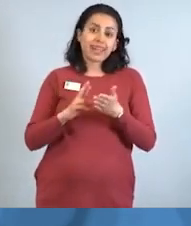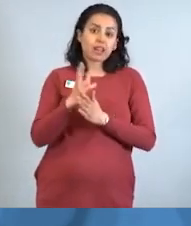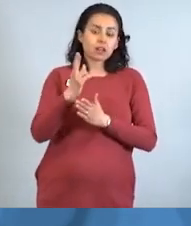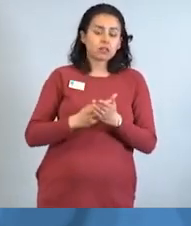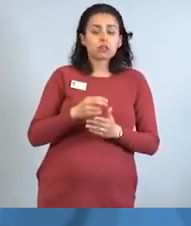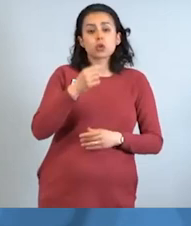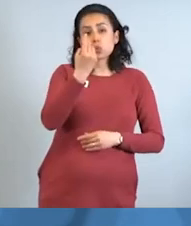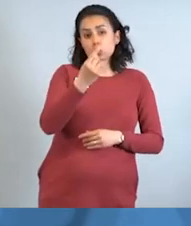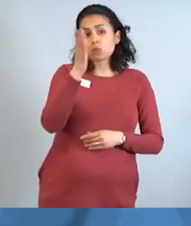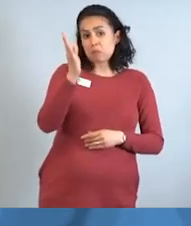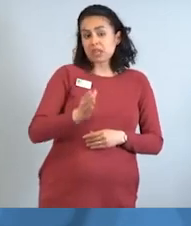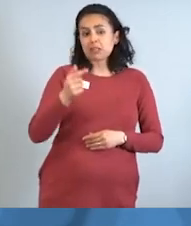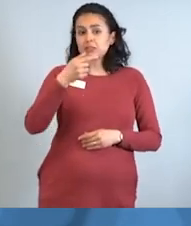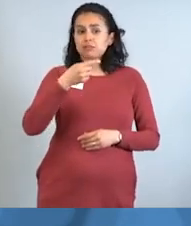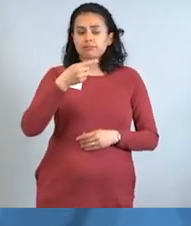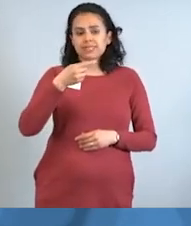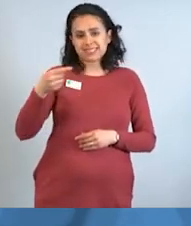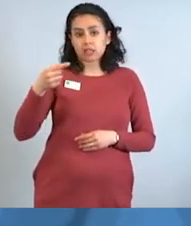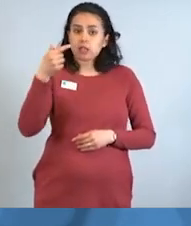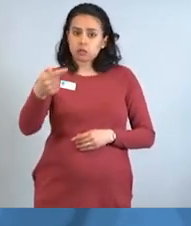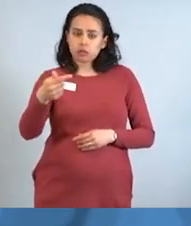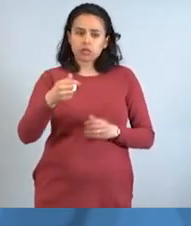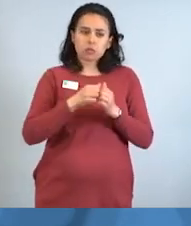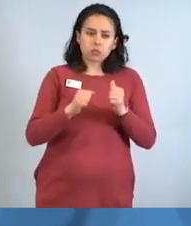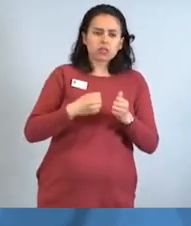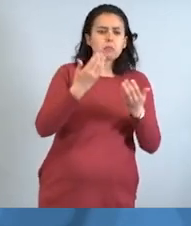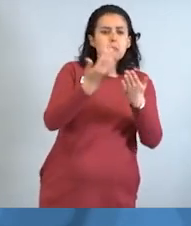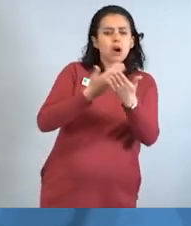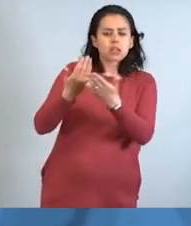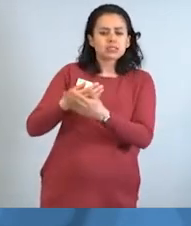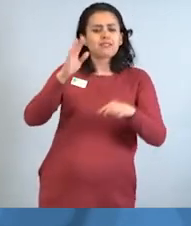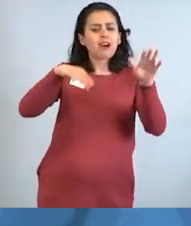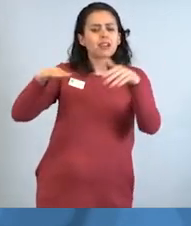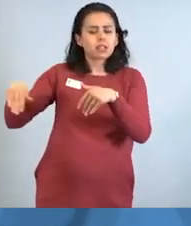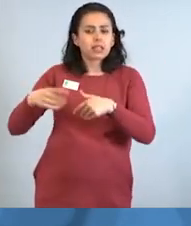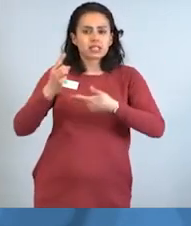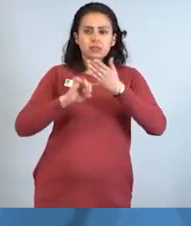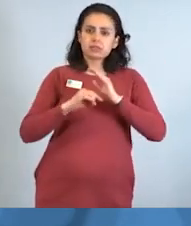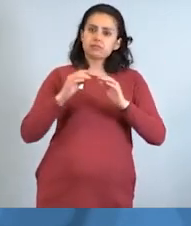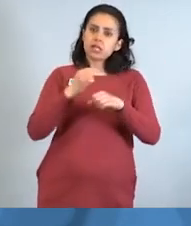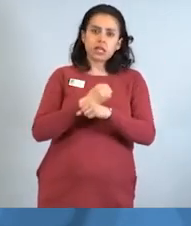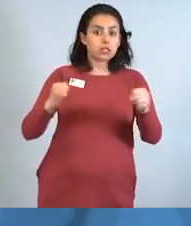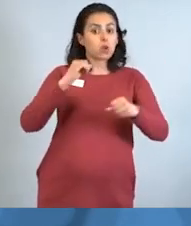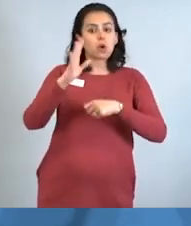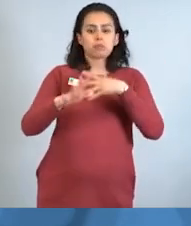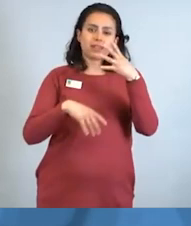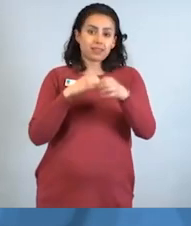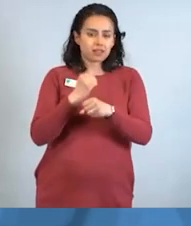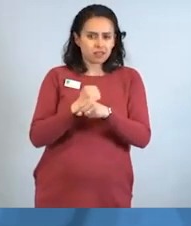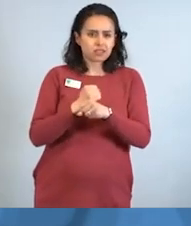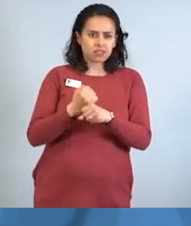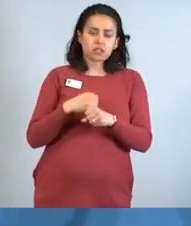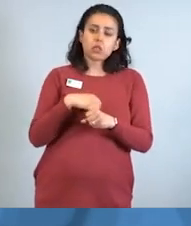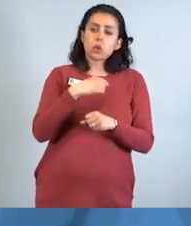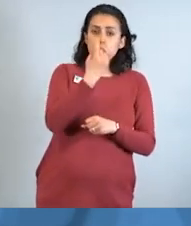Tosin tässä on maakohtaista vaihtelua niin, että Iso-Britanniassa puhutaan, että se on n. 1/600 000.